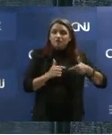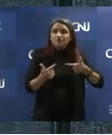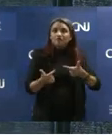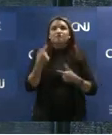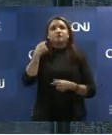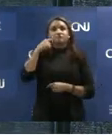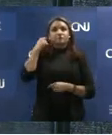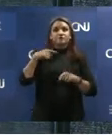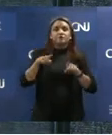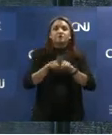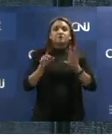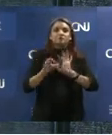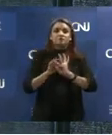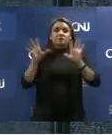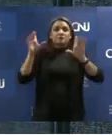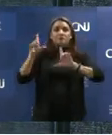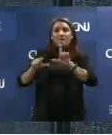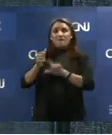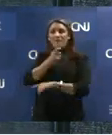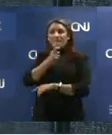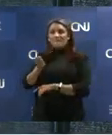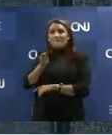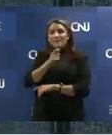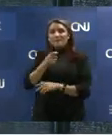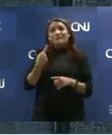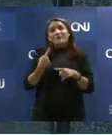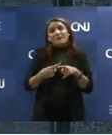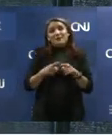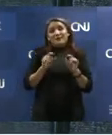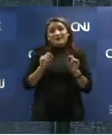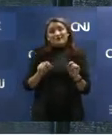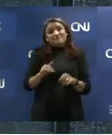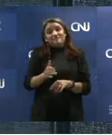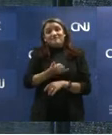Porque, desculpem a redundância, a liberdade de imprensa